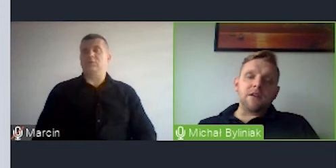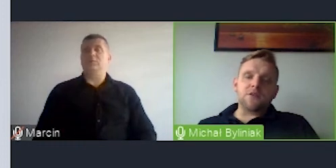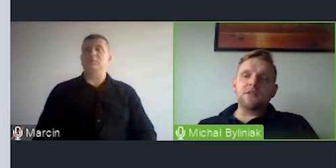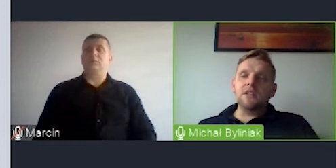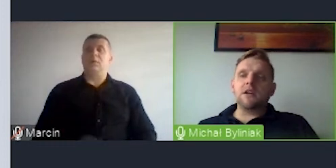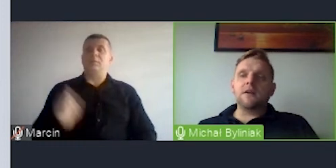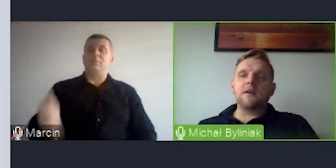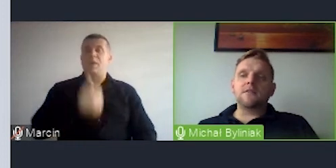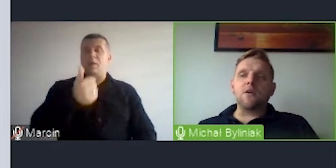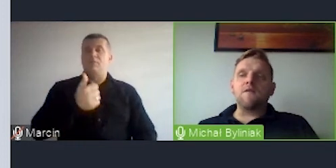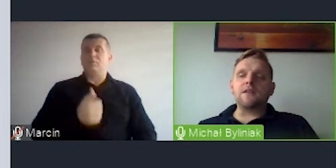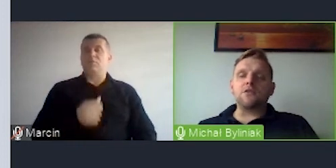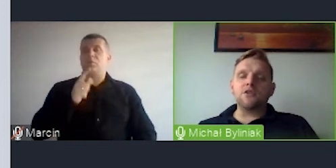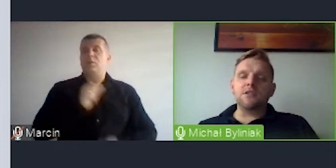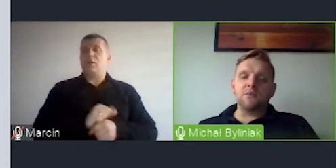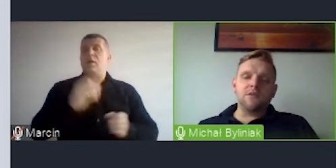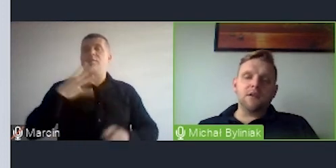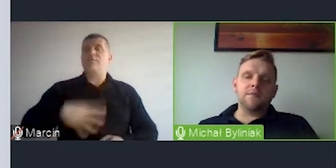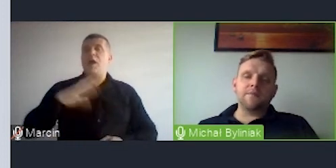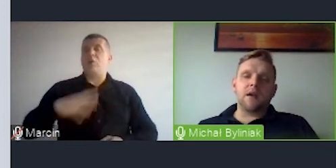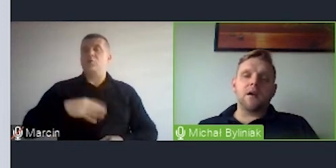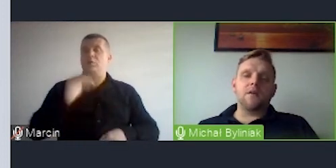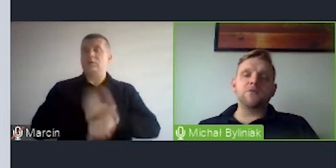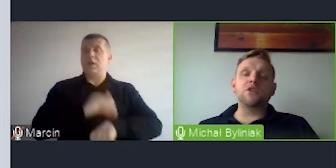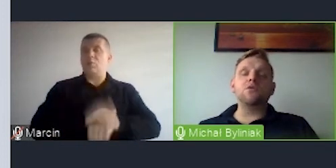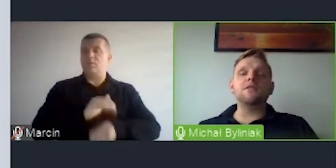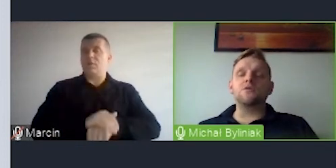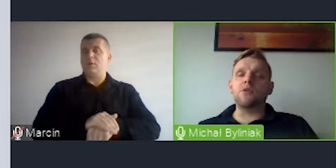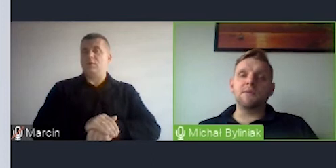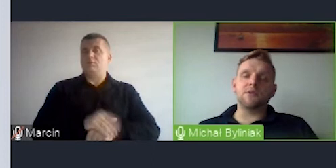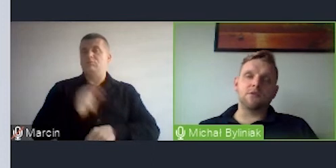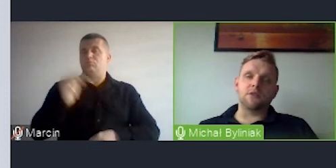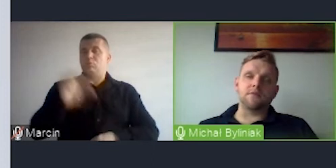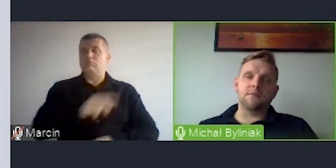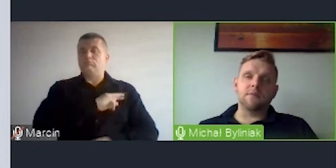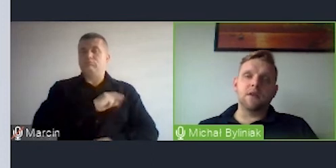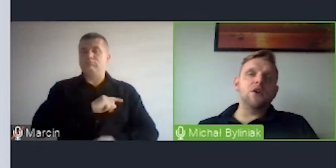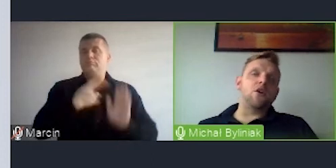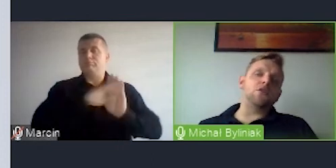Pierwszą z nich są wartości zamówień przy których stosujemy procedury.